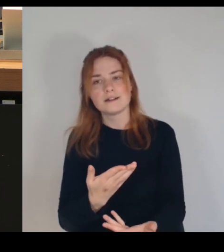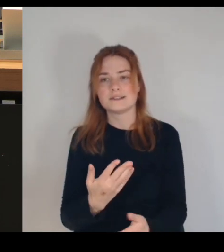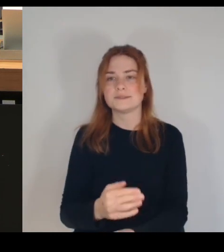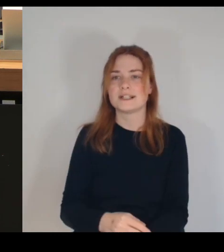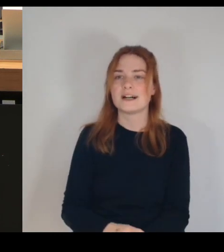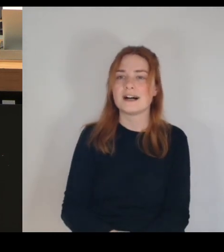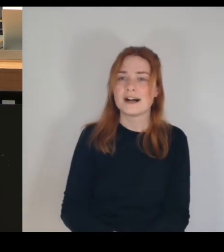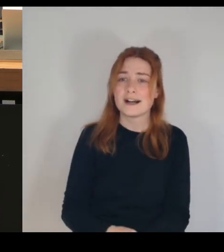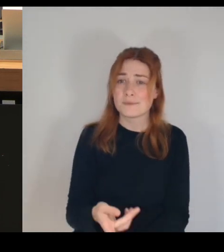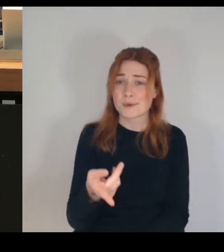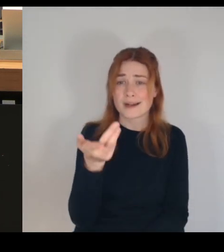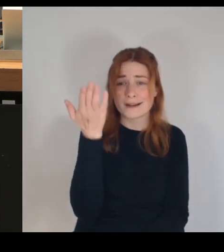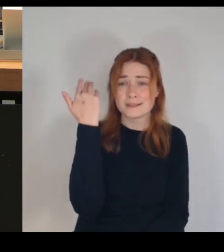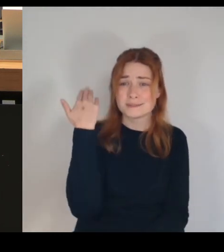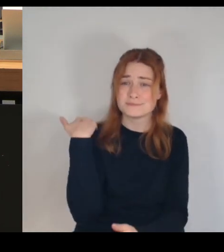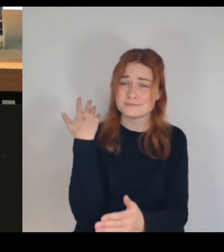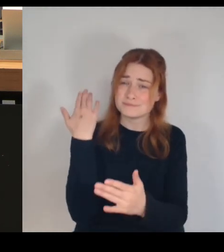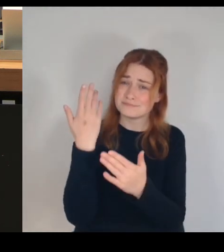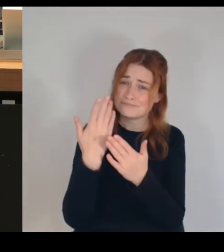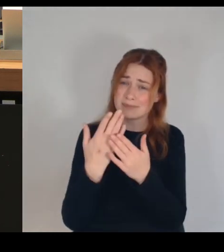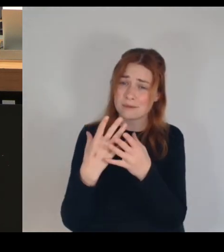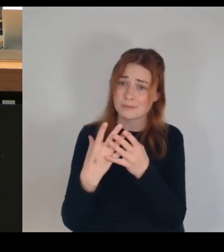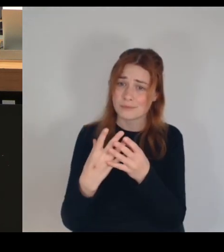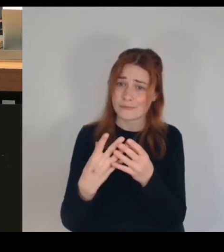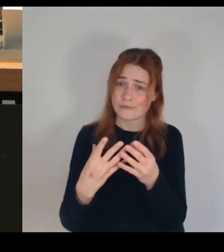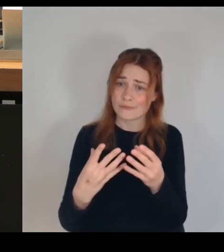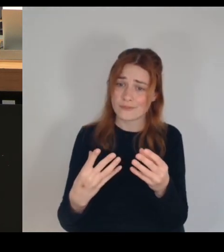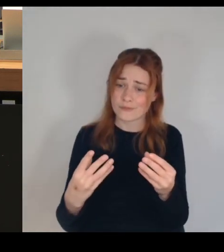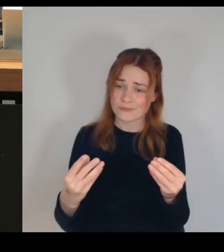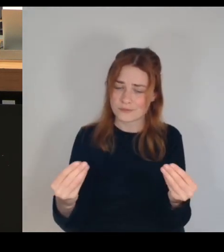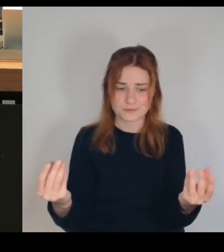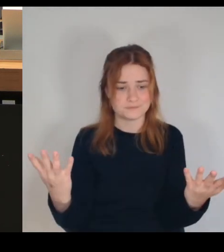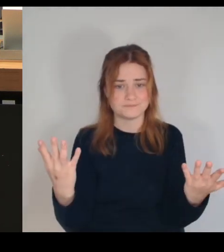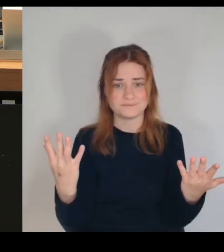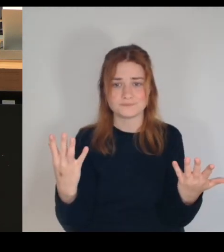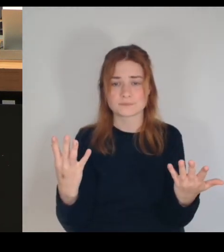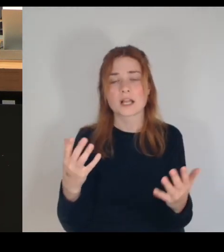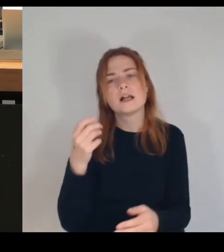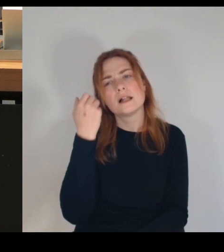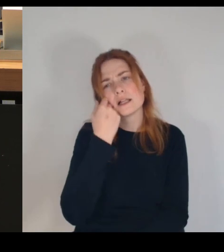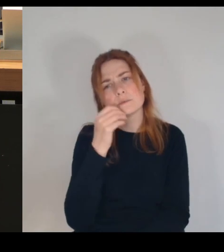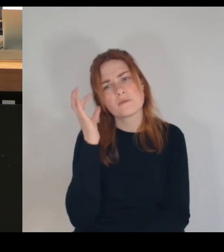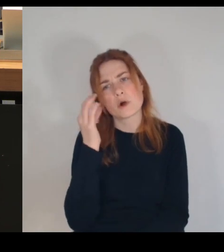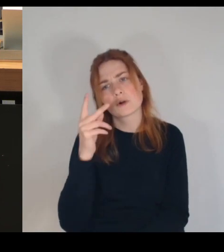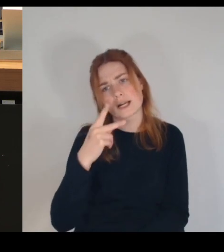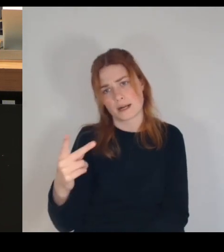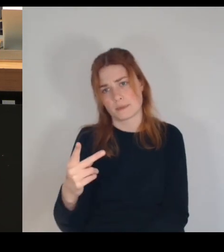Und liebe Frau Kapek, es waren noch Ihre grünen Verkehrssenatorin Günter und Jarasch, die die wirklichen Probleme